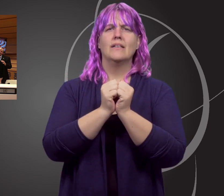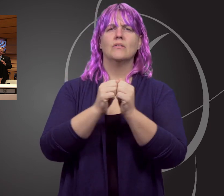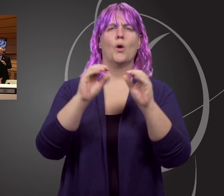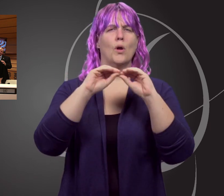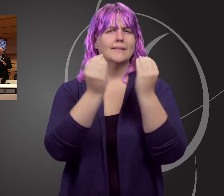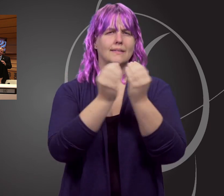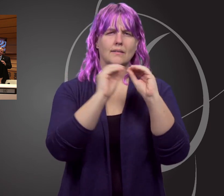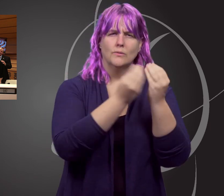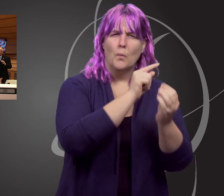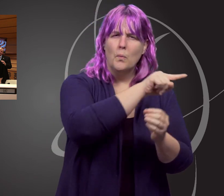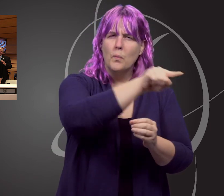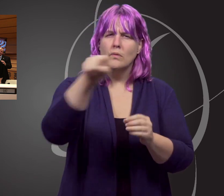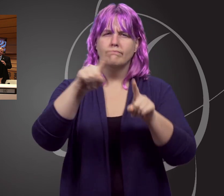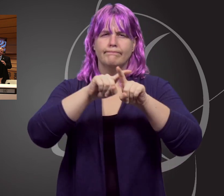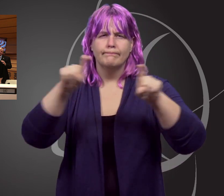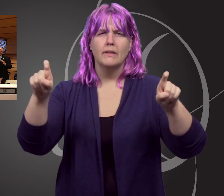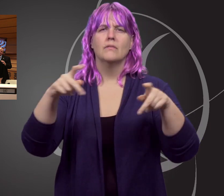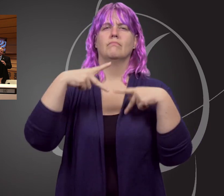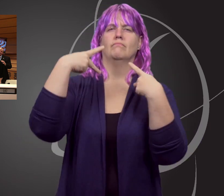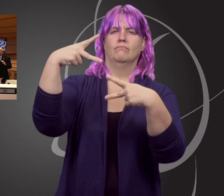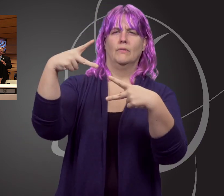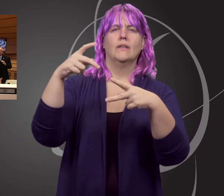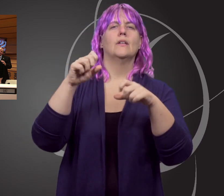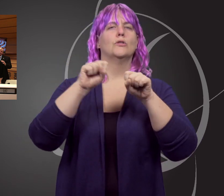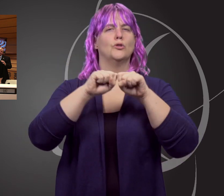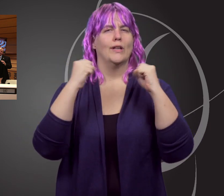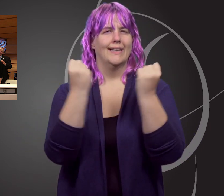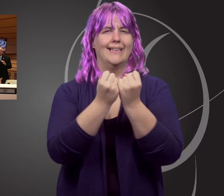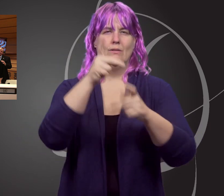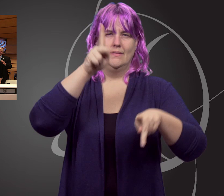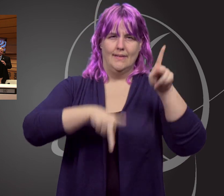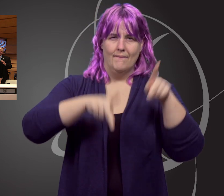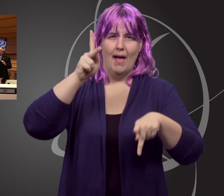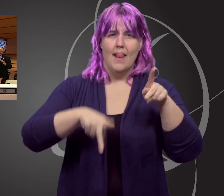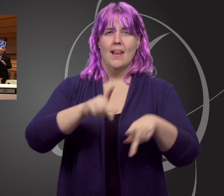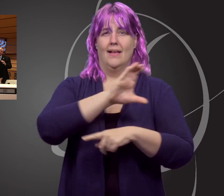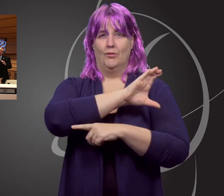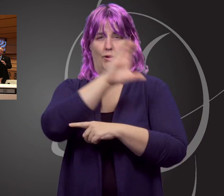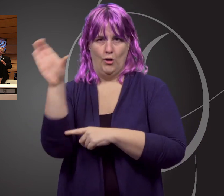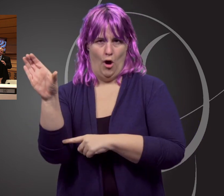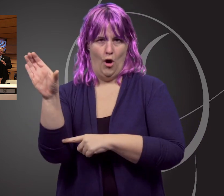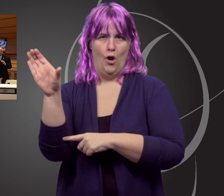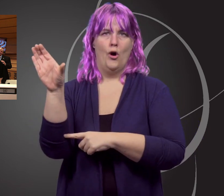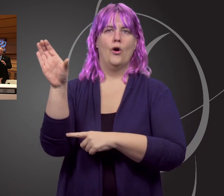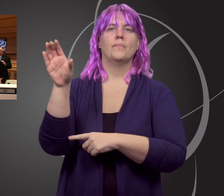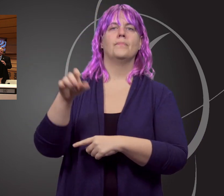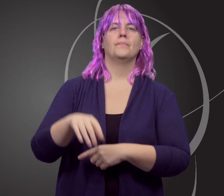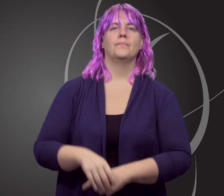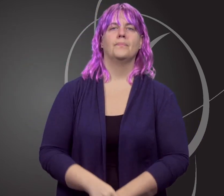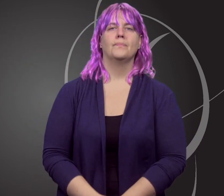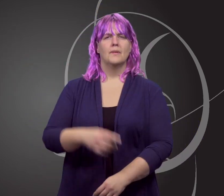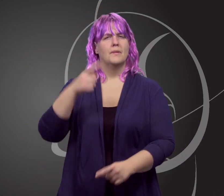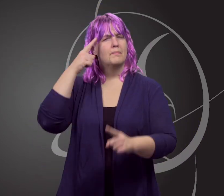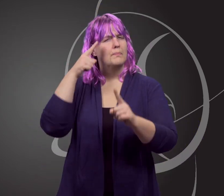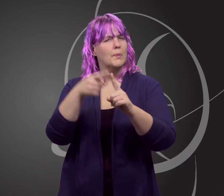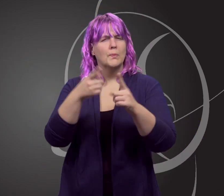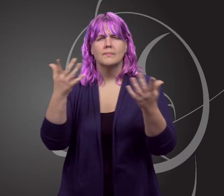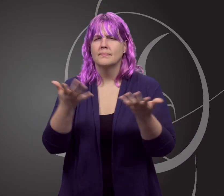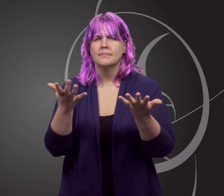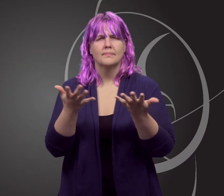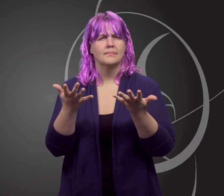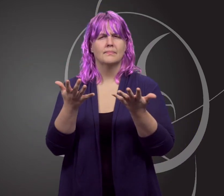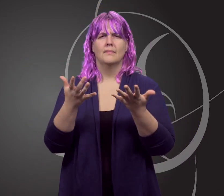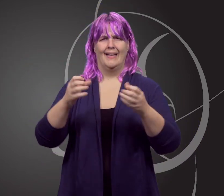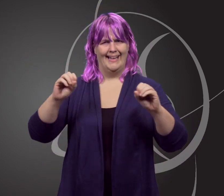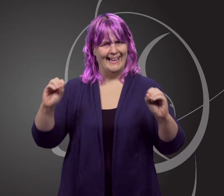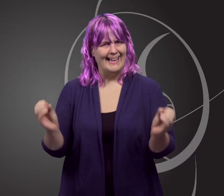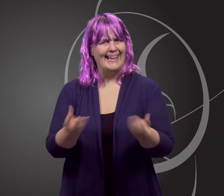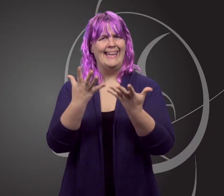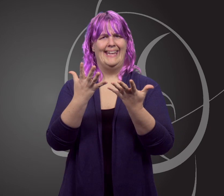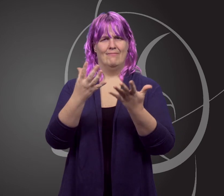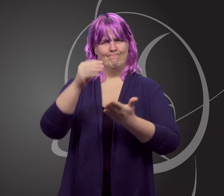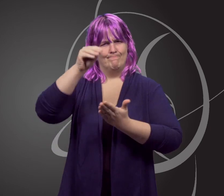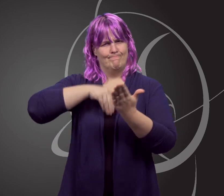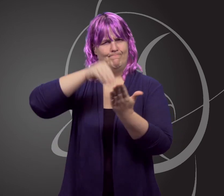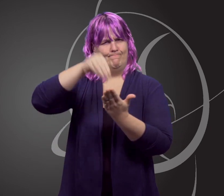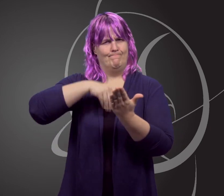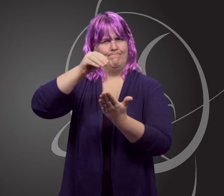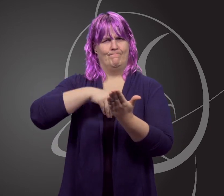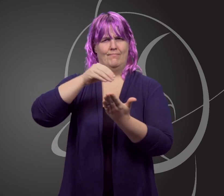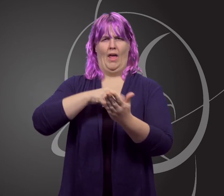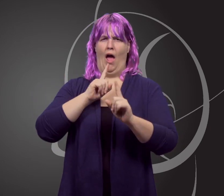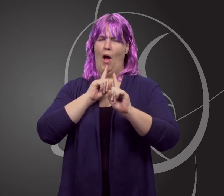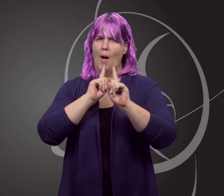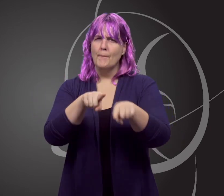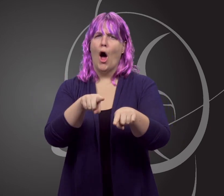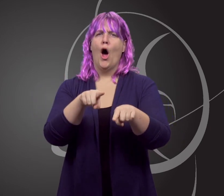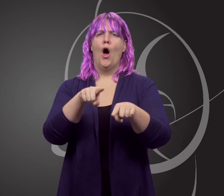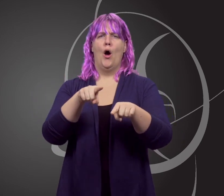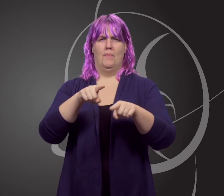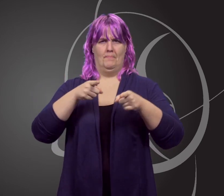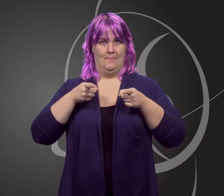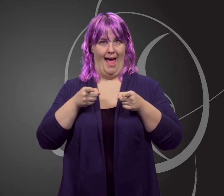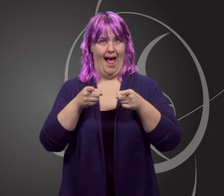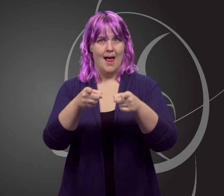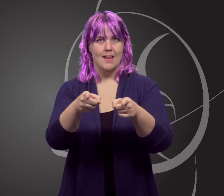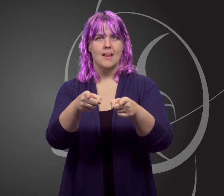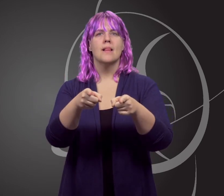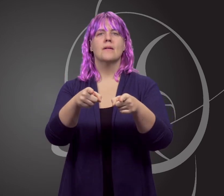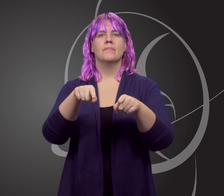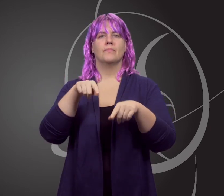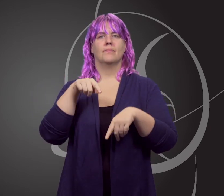avec les organisations de la société civile du Canada afin de produire un rapport parallèle qui a été soumis